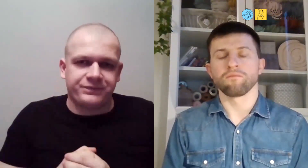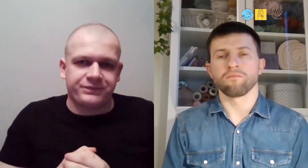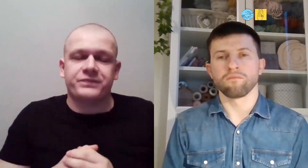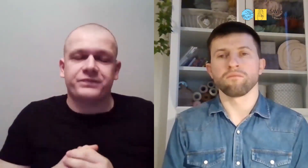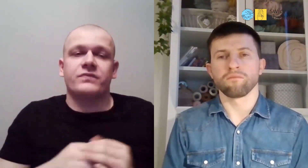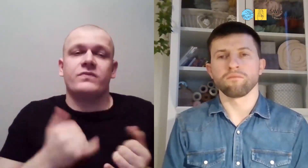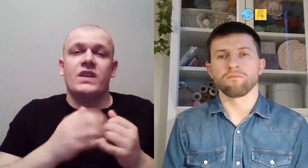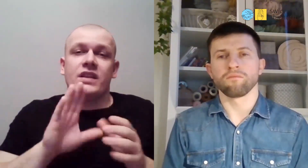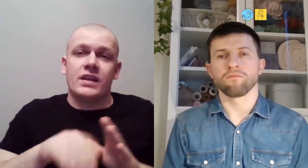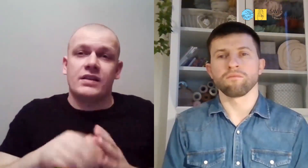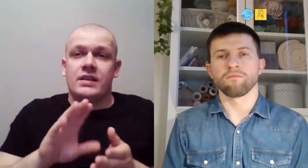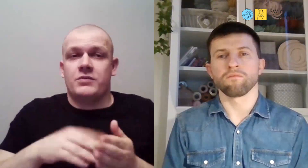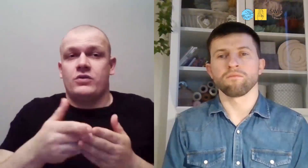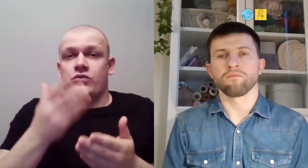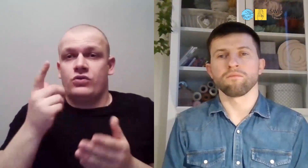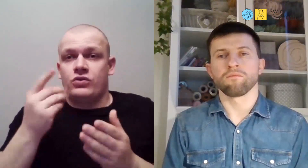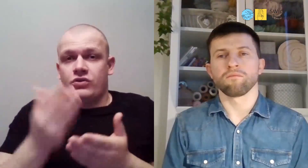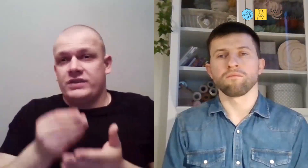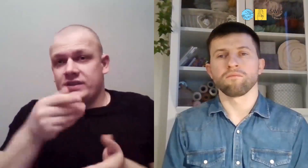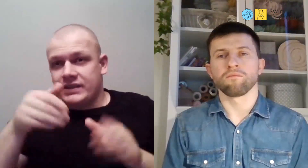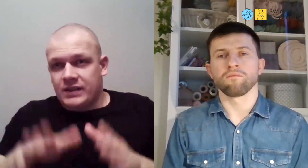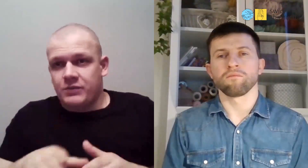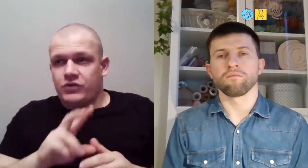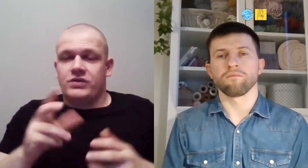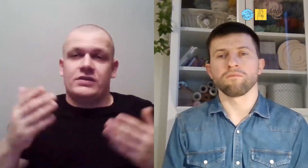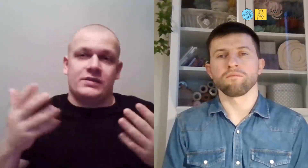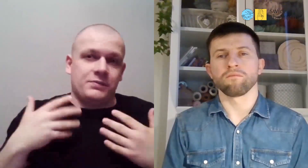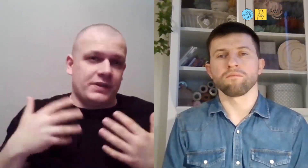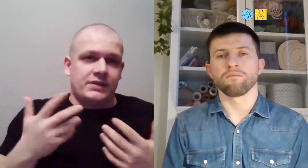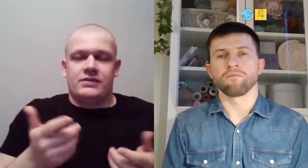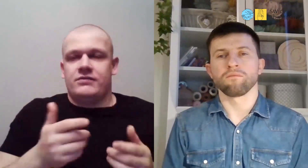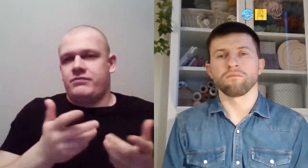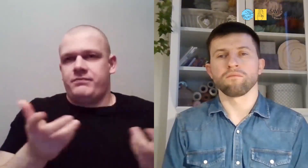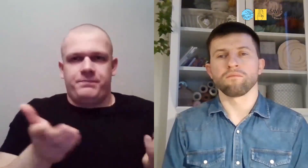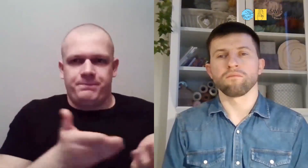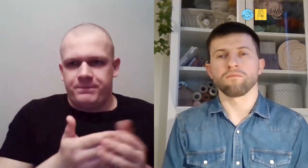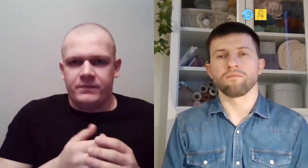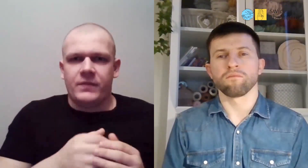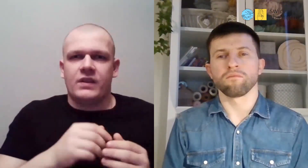Jeśli chodzi o wyjście do miasta, do sklepu czy na spacer,